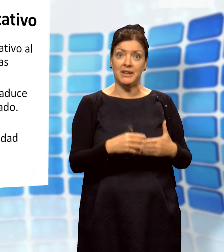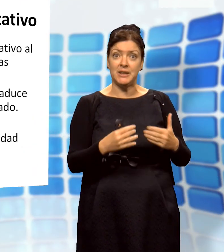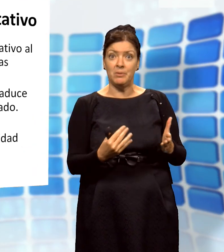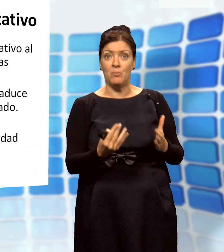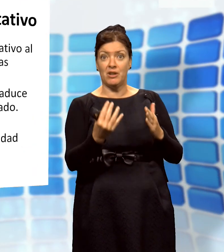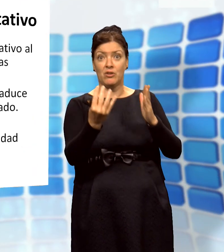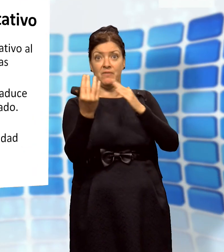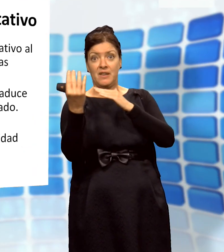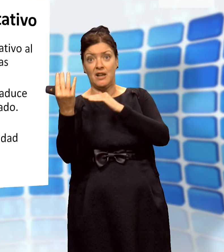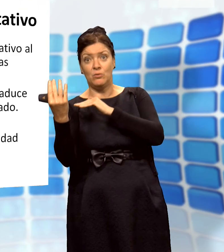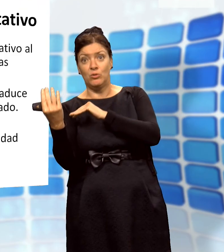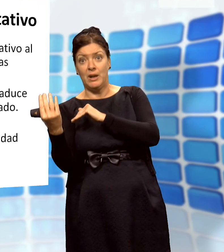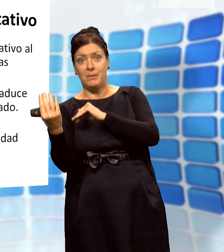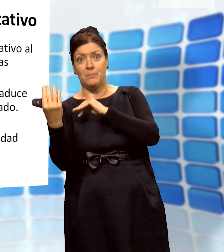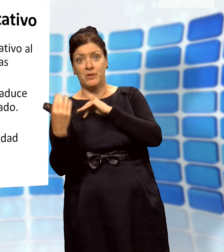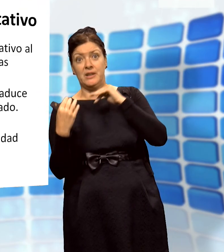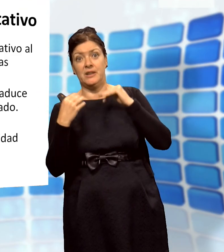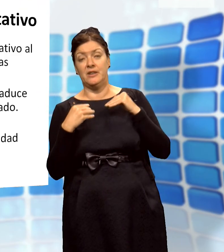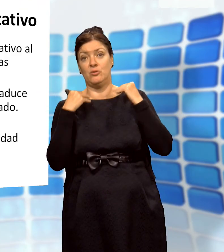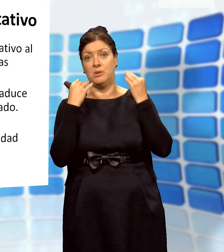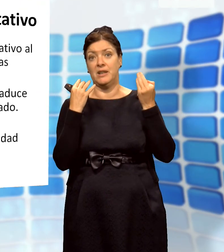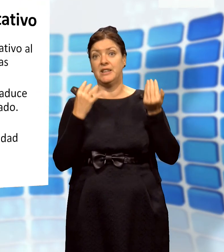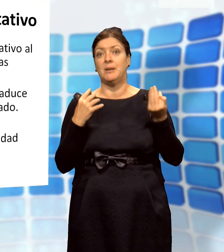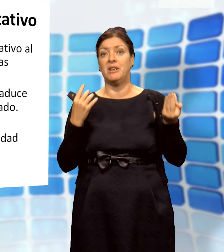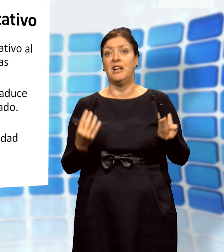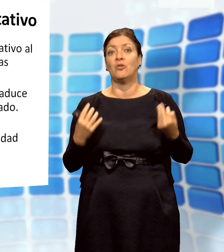siempre a un marco referencial cultural para poder entender su vida. De esta manera, el